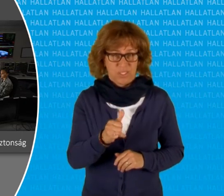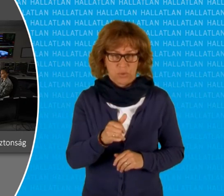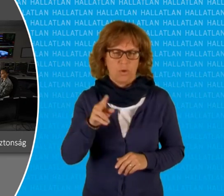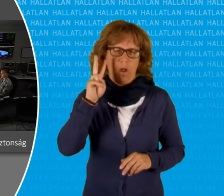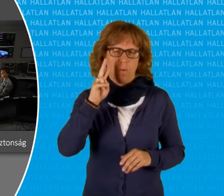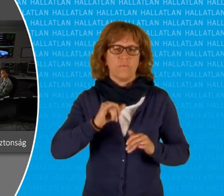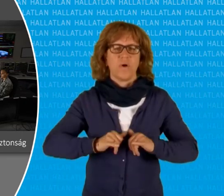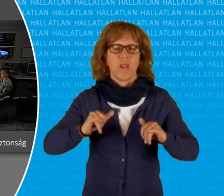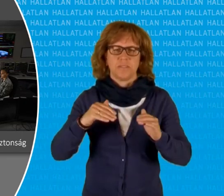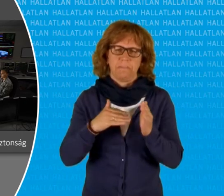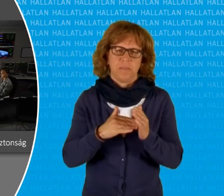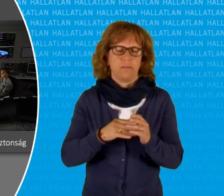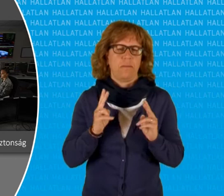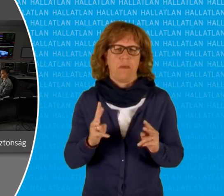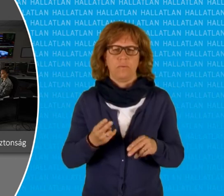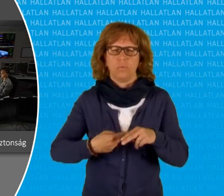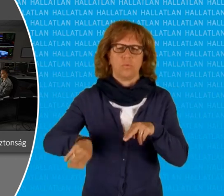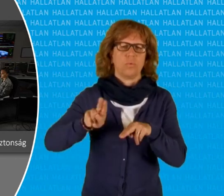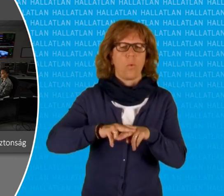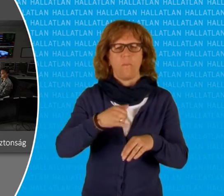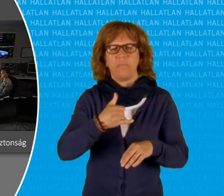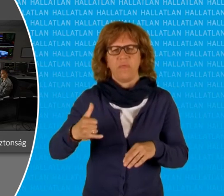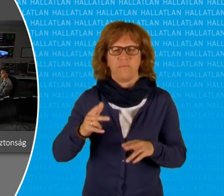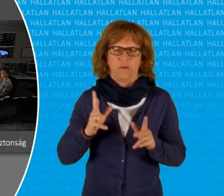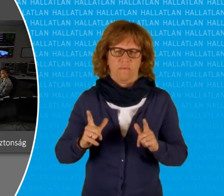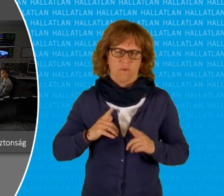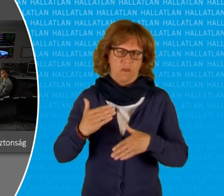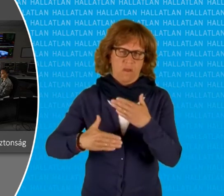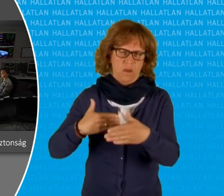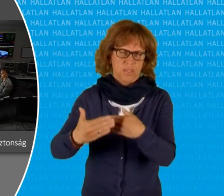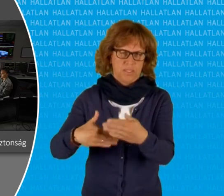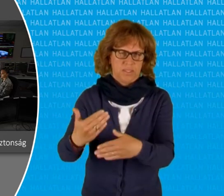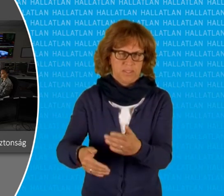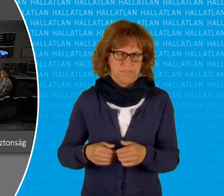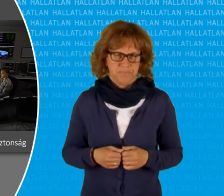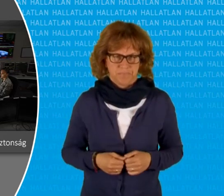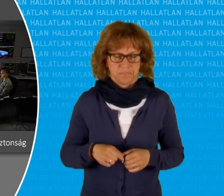azonban a gyakorlati lépésekre még vélhetően évekig kell várni.